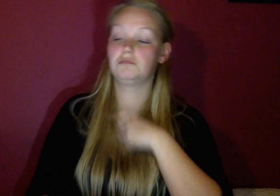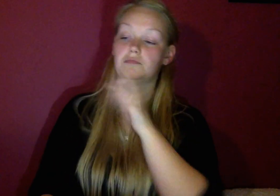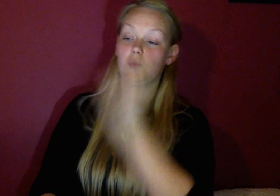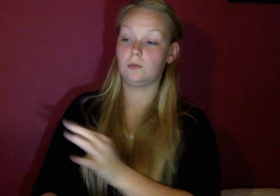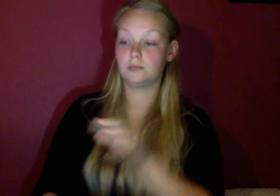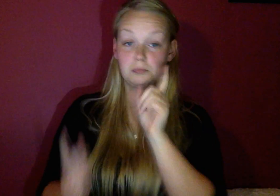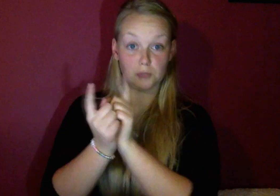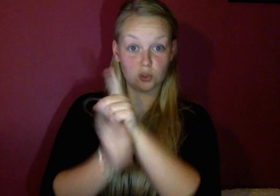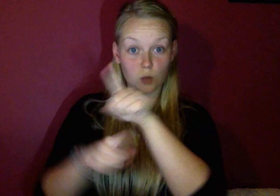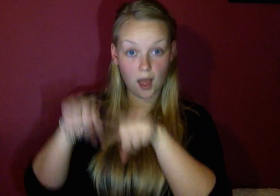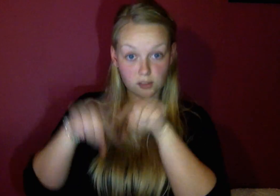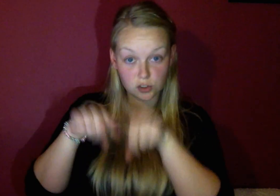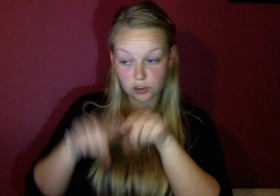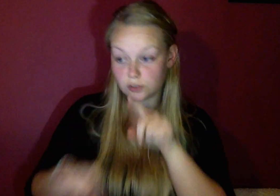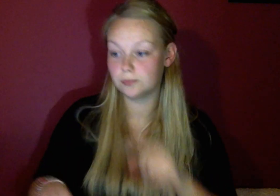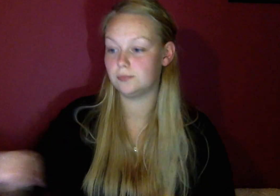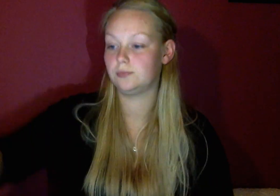Jag frågade "Möter du anhöriga?".